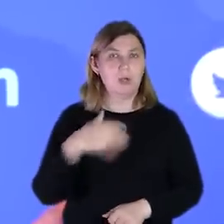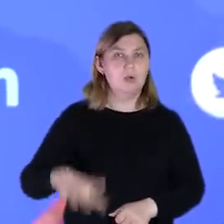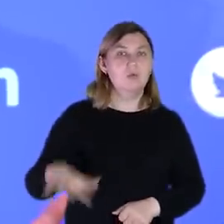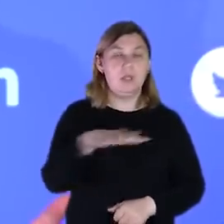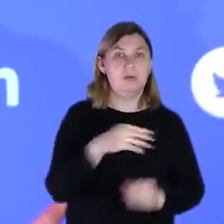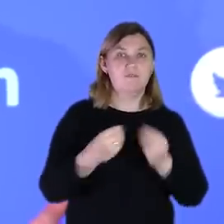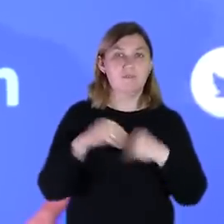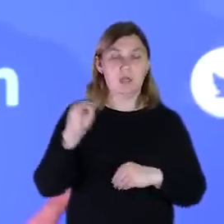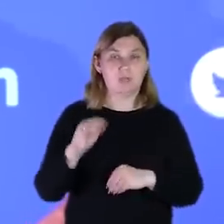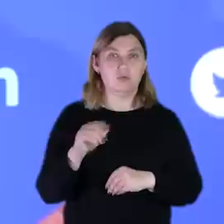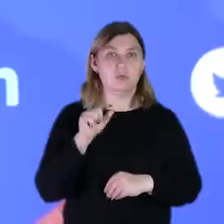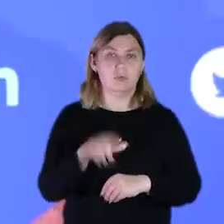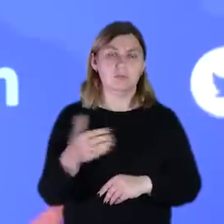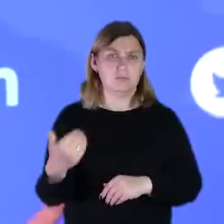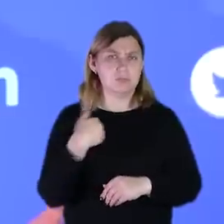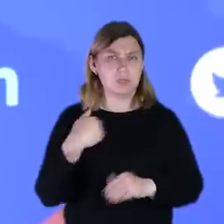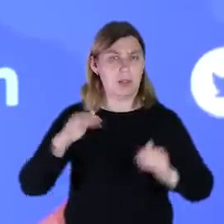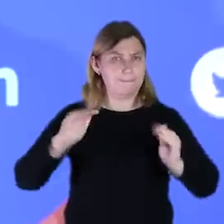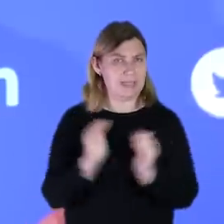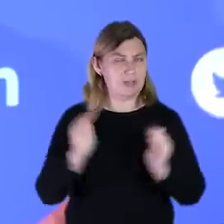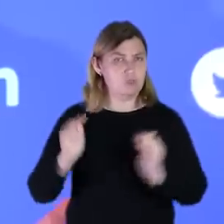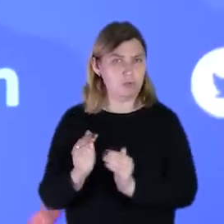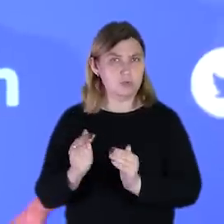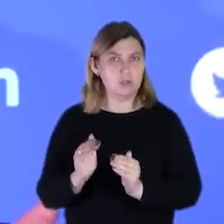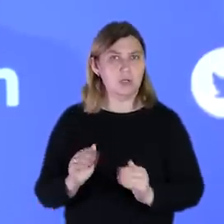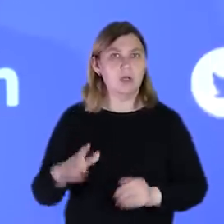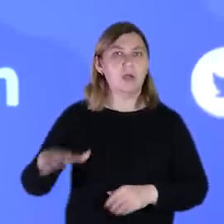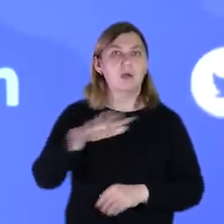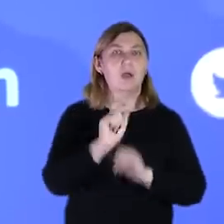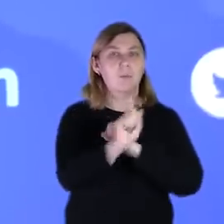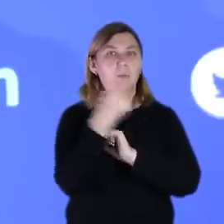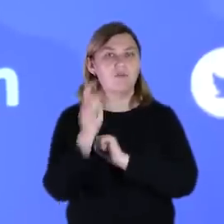gdzie większość stanowiły mniejszości, żołnierzy powoływano do wojska,